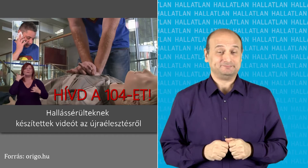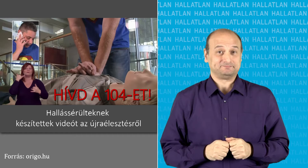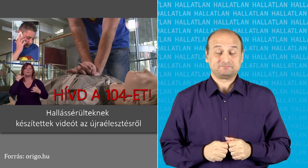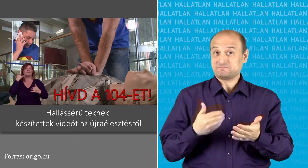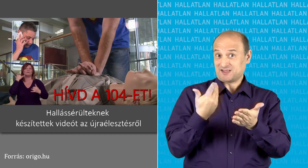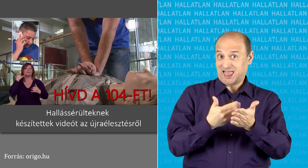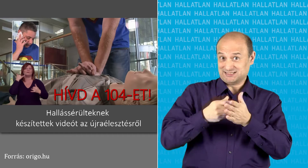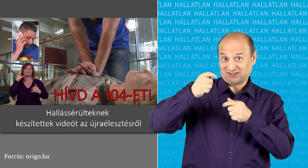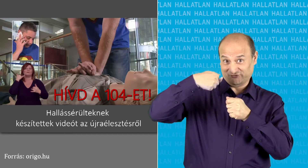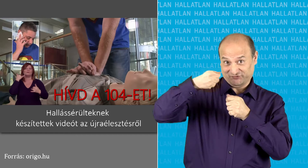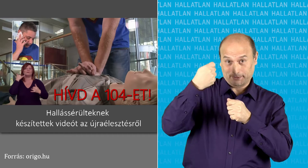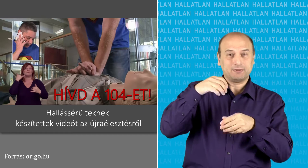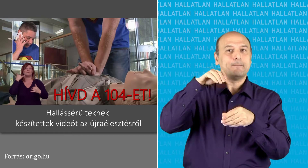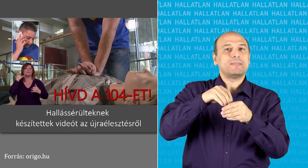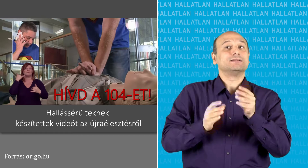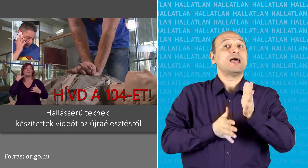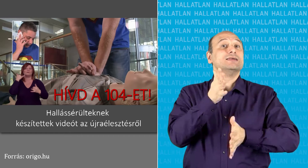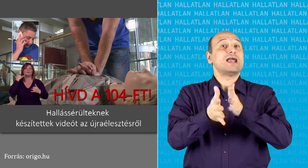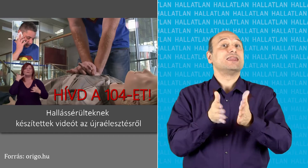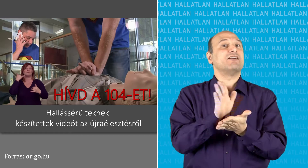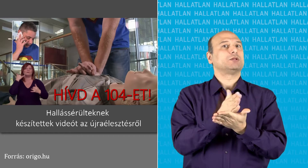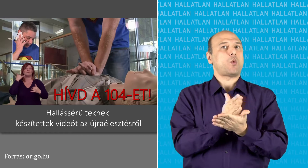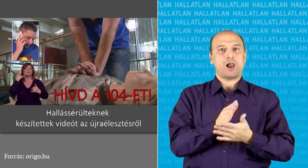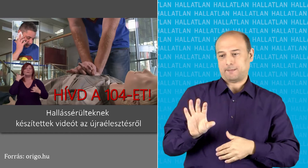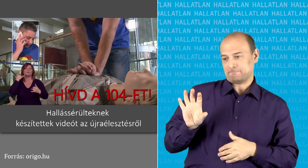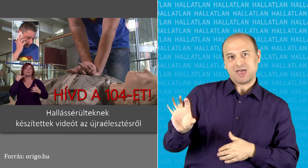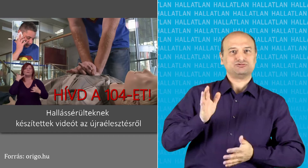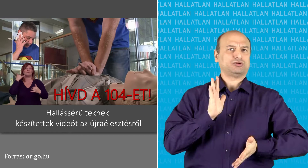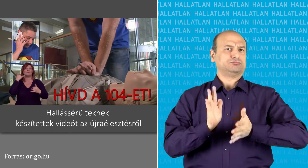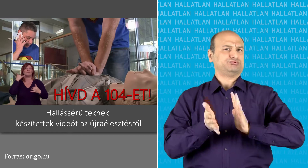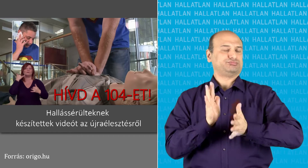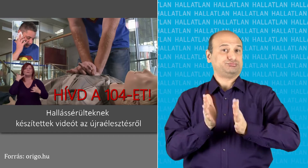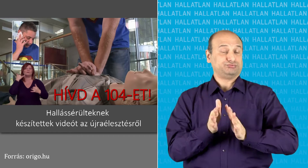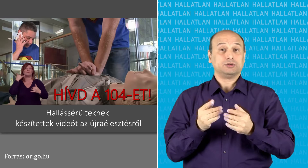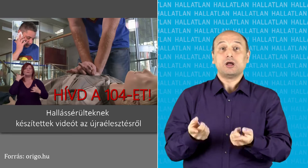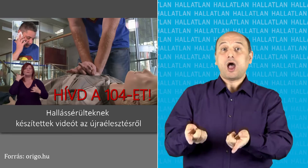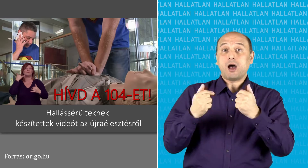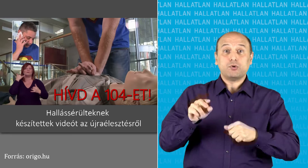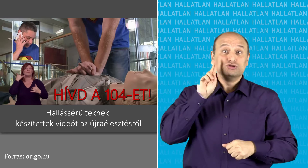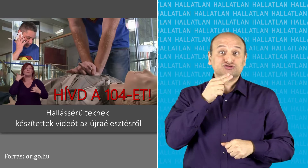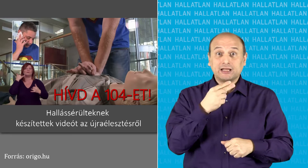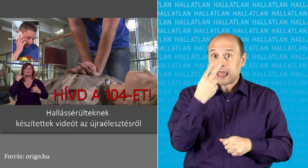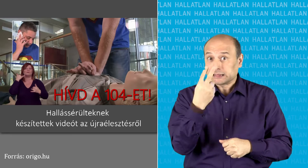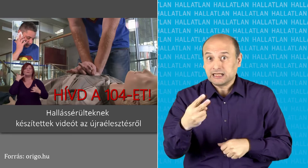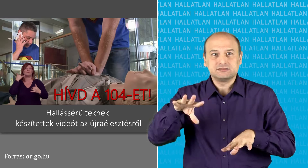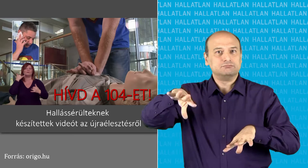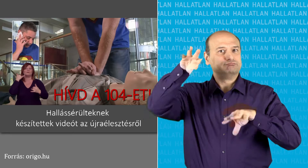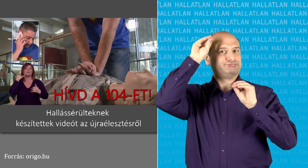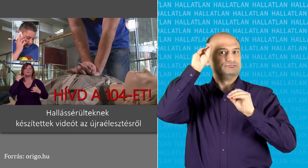A kisfilm jelnyelvi tolmács segítségével a hallássérülteknek is próbál segíteni,